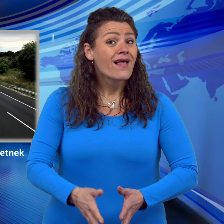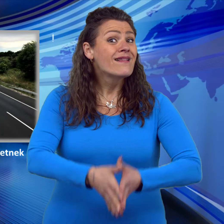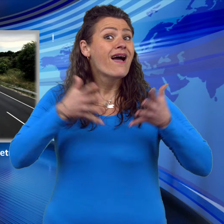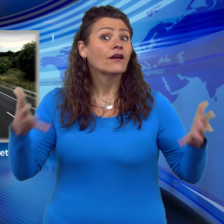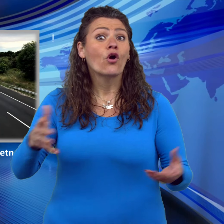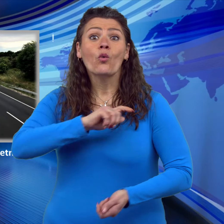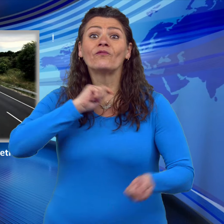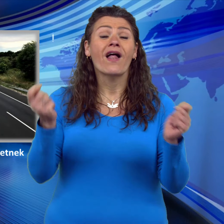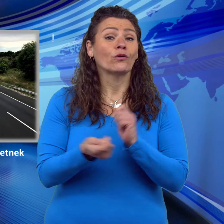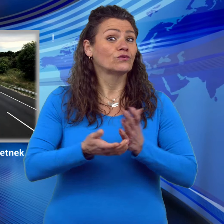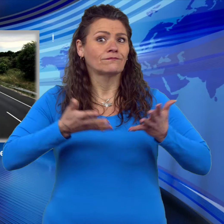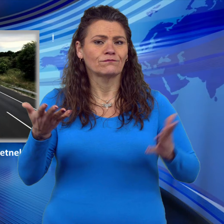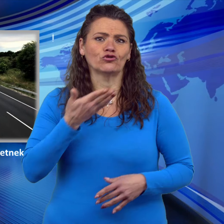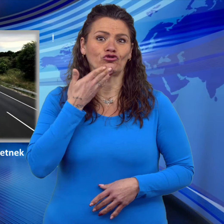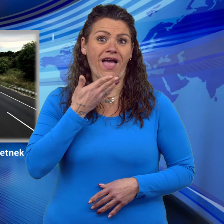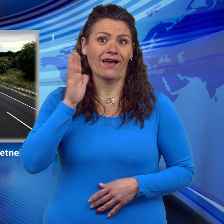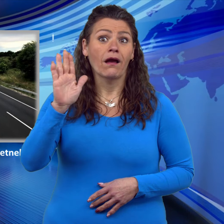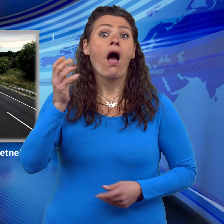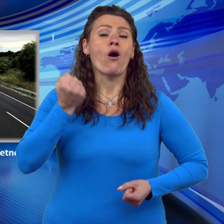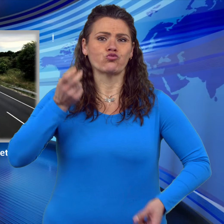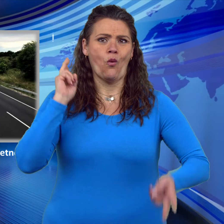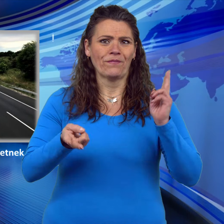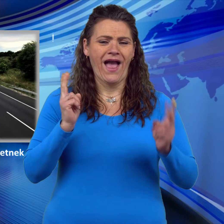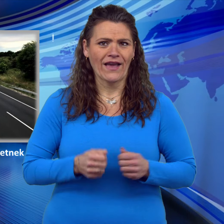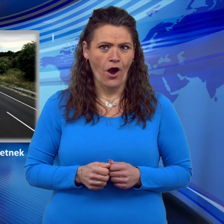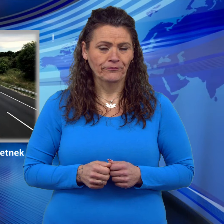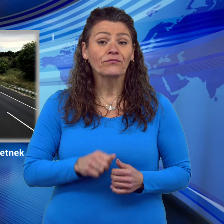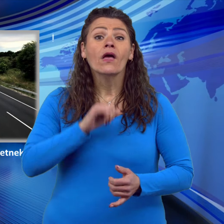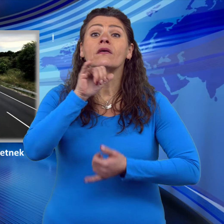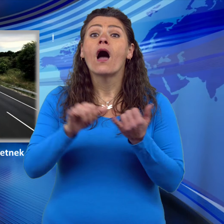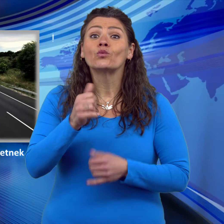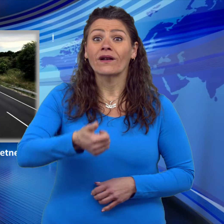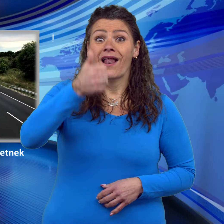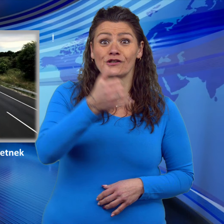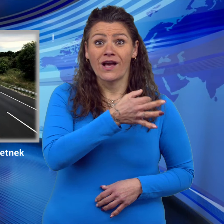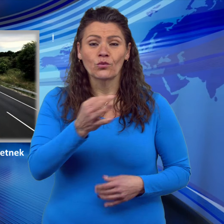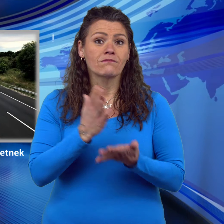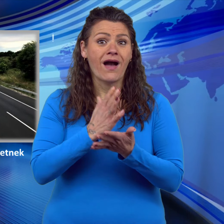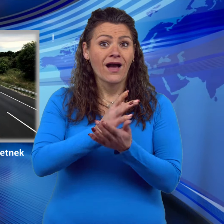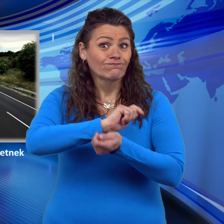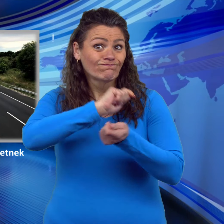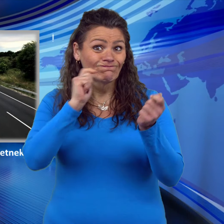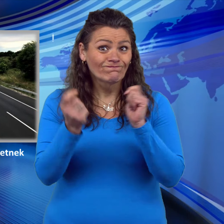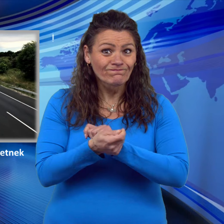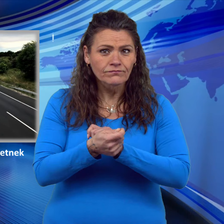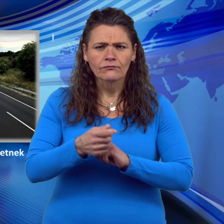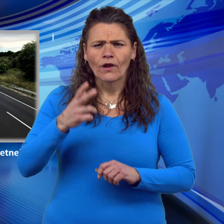A legjelentősebb változás viszont az autópályákat érinti. A január elsején életbe lépő módosítás mostantól lehetővé teszi,